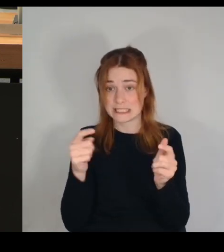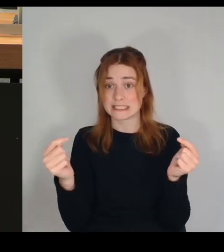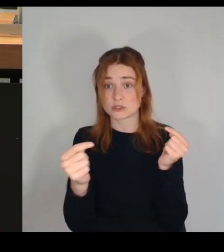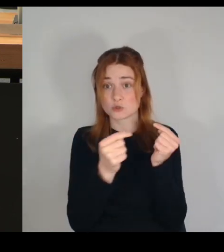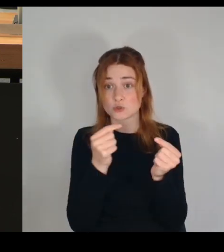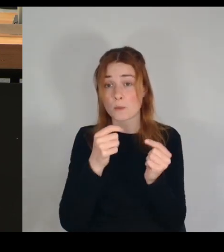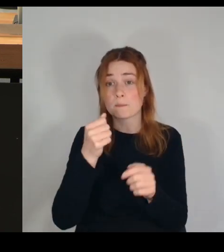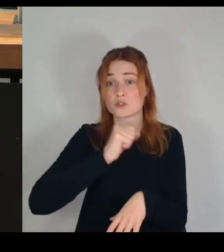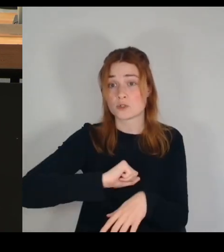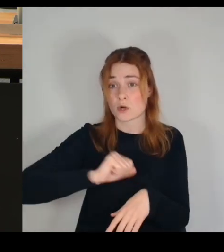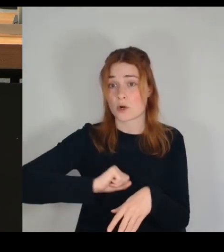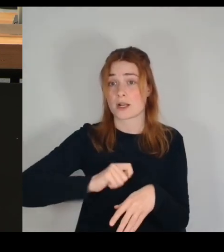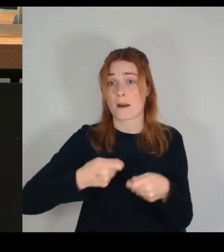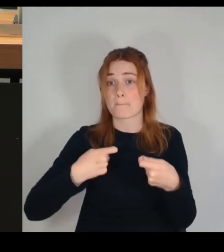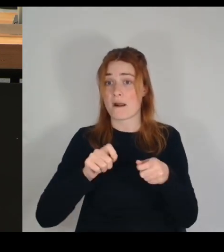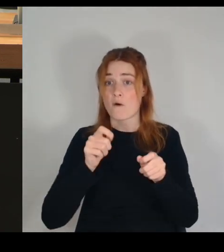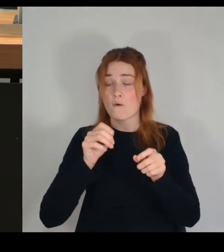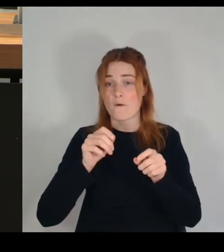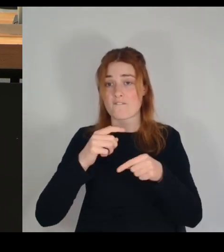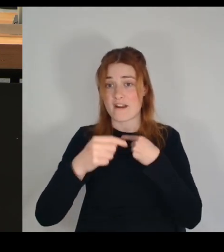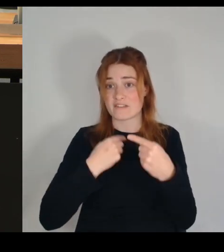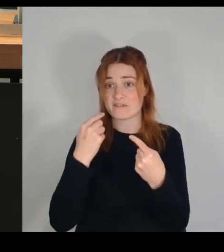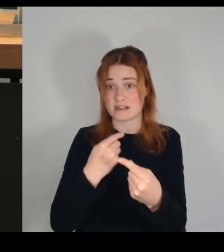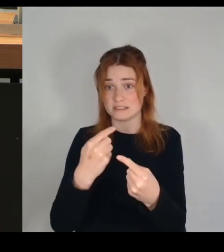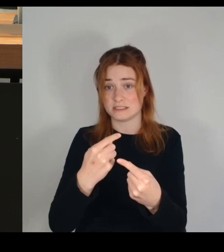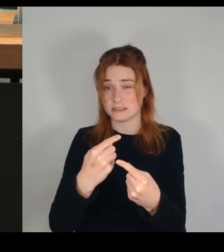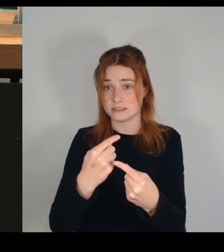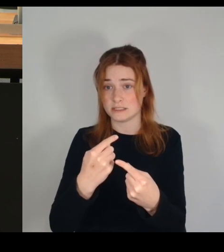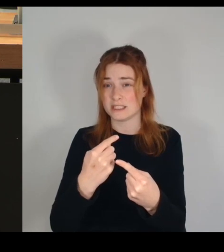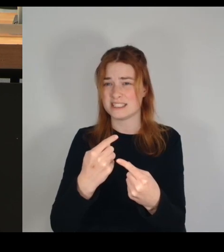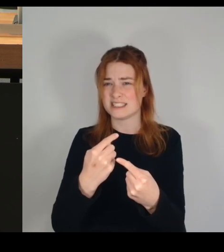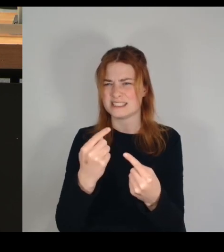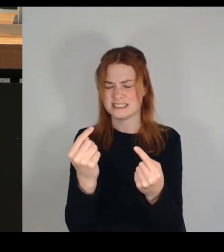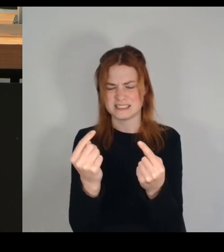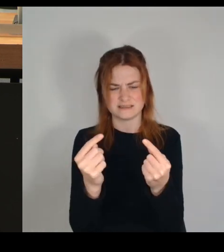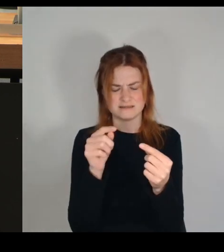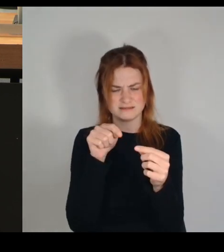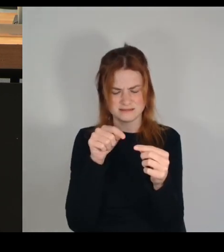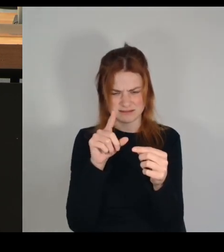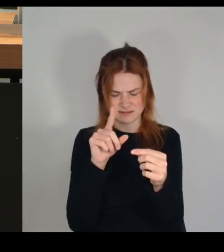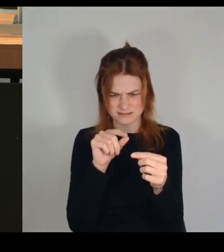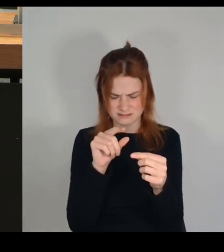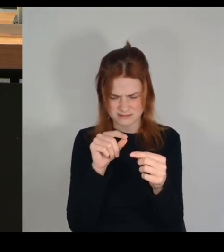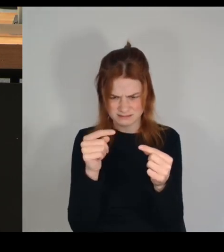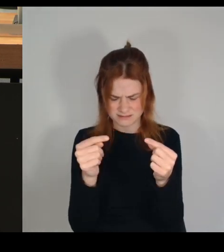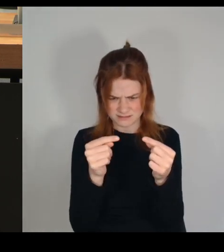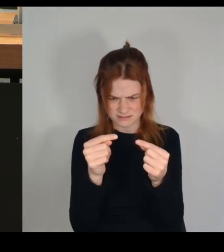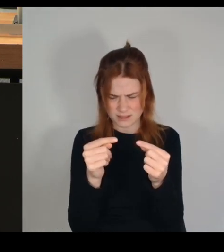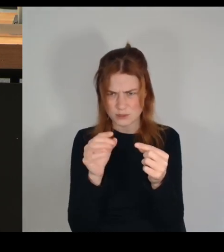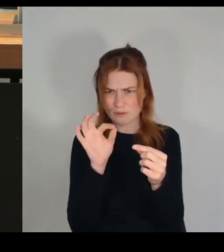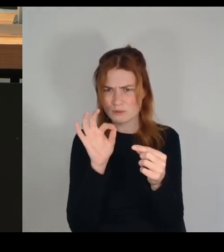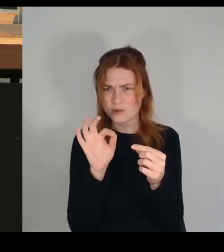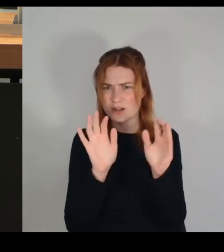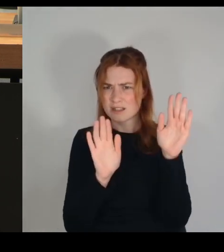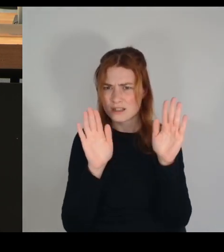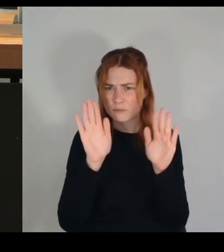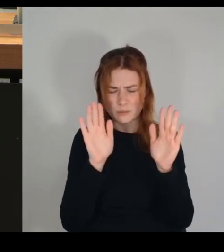Debatte, die die Demokratie gefährdet. Dass wir darüber reden, dass Menschen in Beteiligungsverfahren nicht mehr